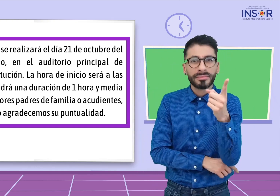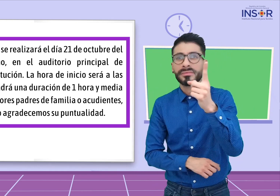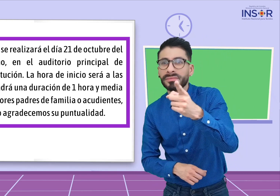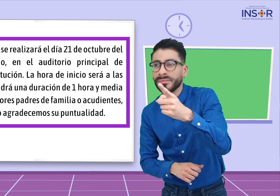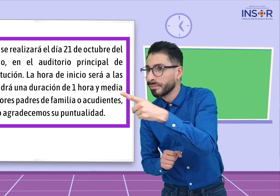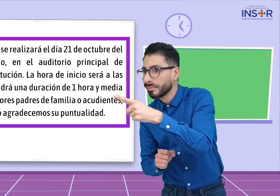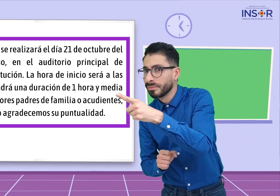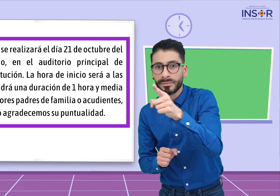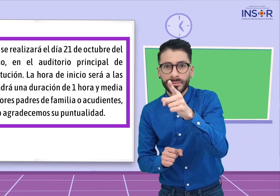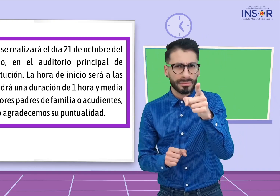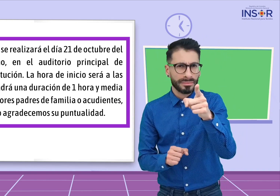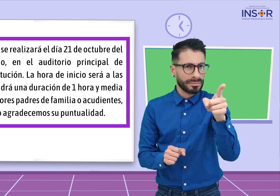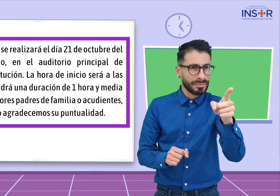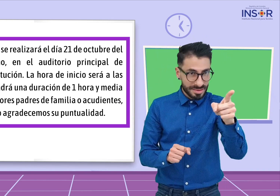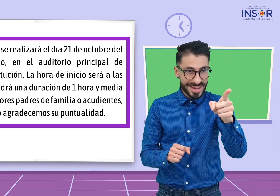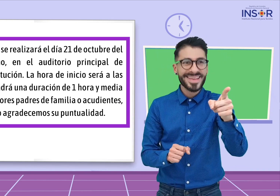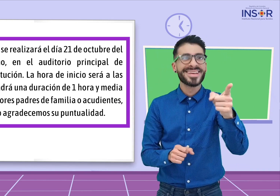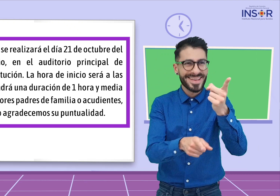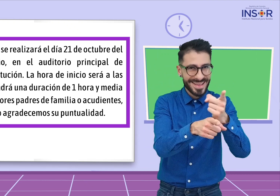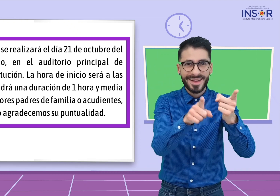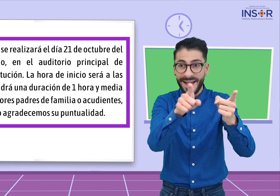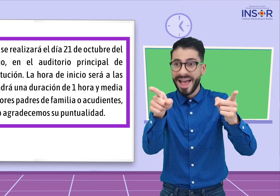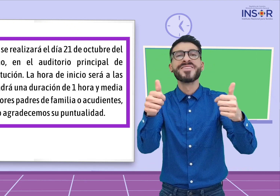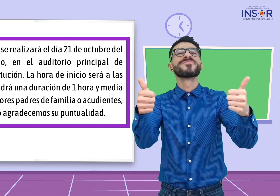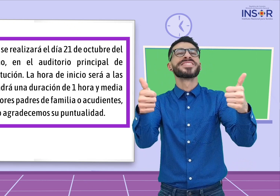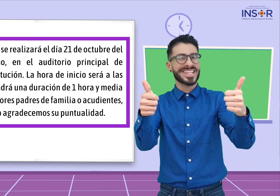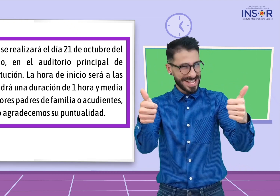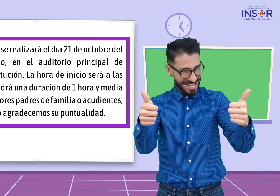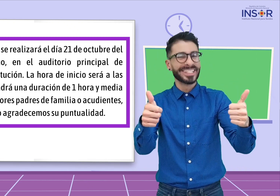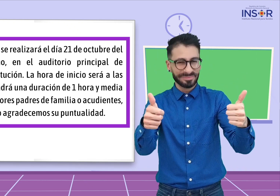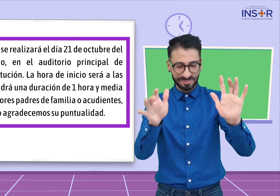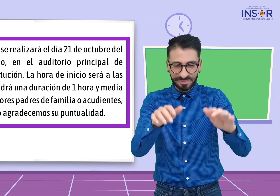A ver, tu, y tú, tú también, eso es correcto. ¡Muy bien!